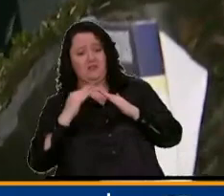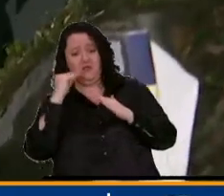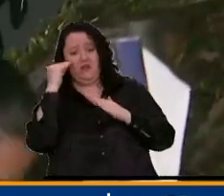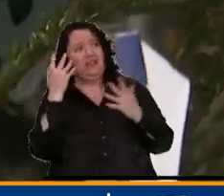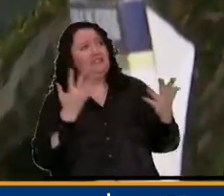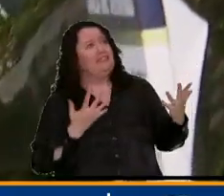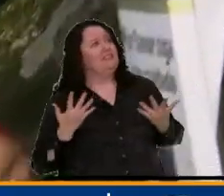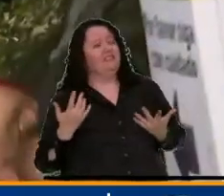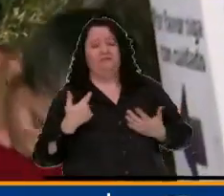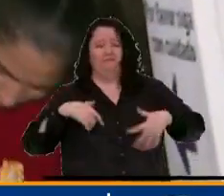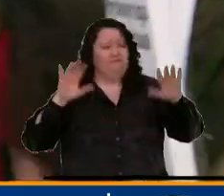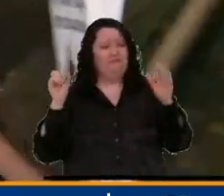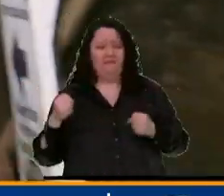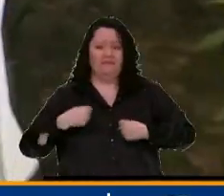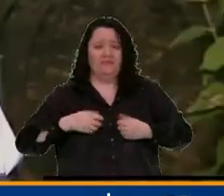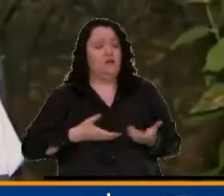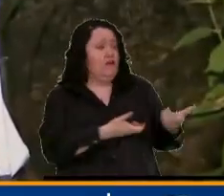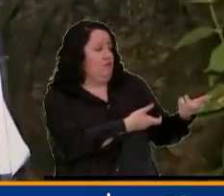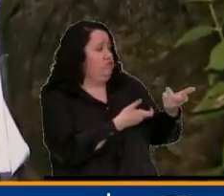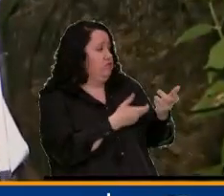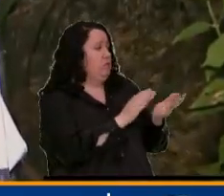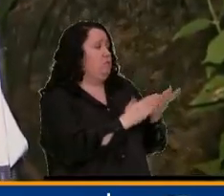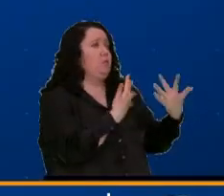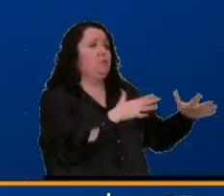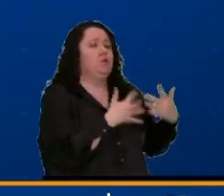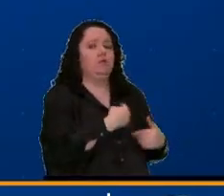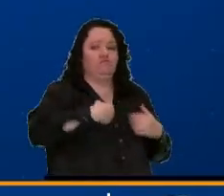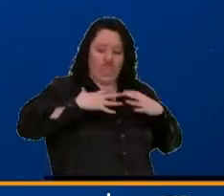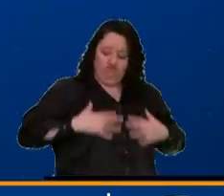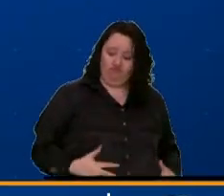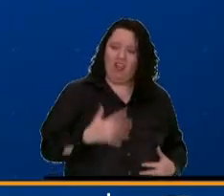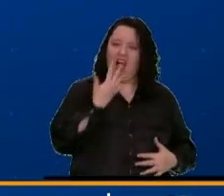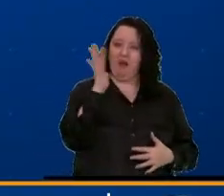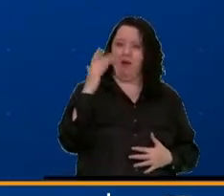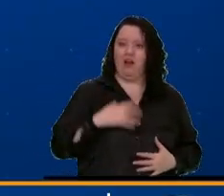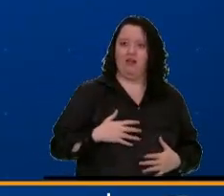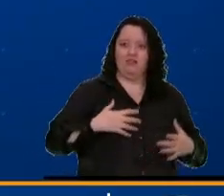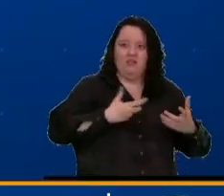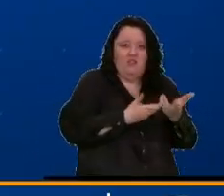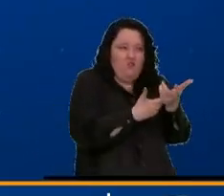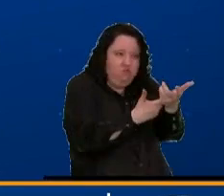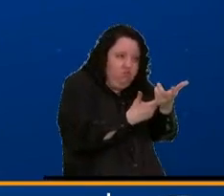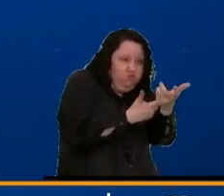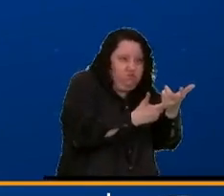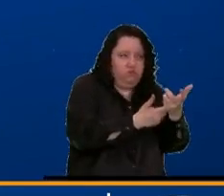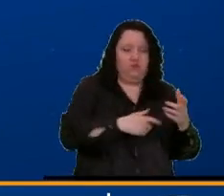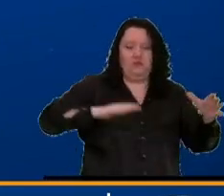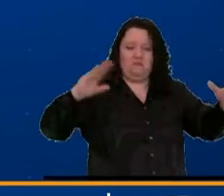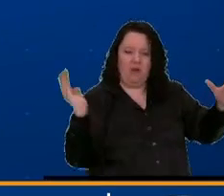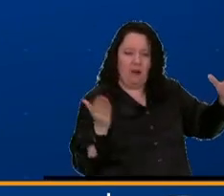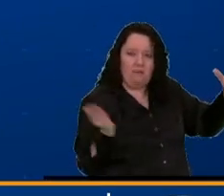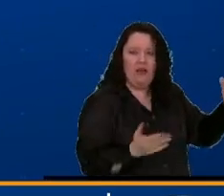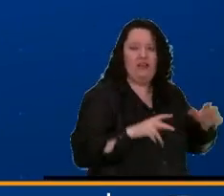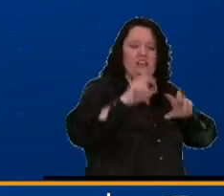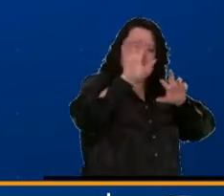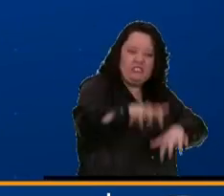completa ardía. abajo, decenas de caleños que temían que las llamas alcanzaran sus hogares,